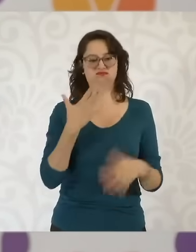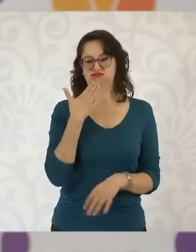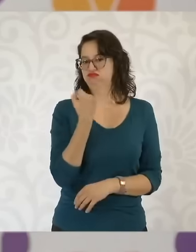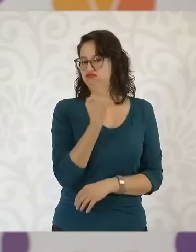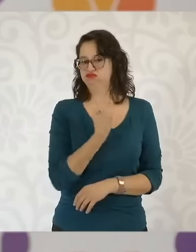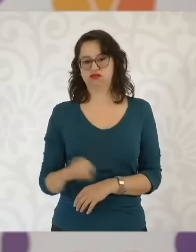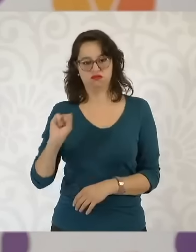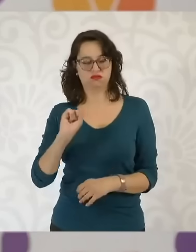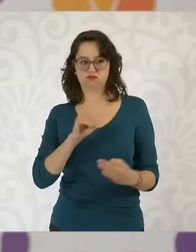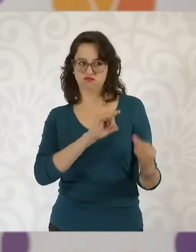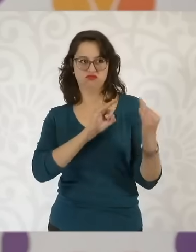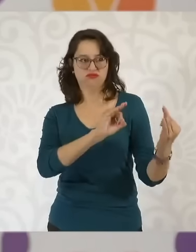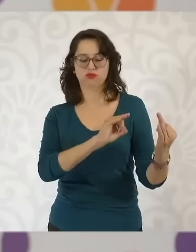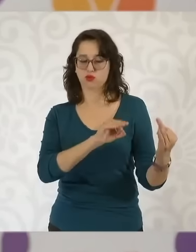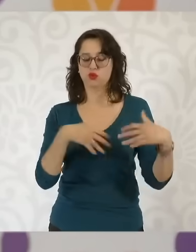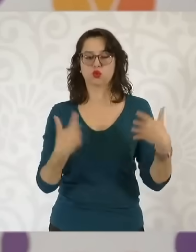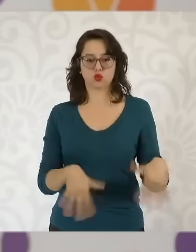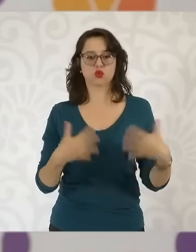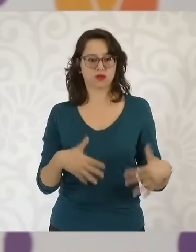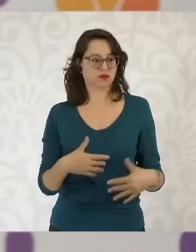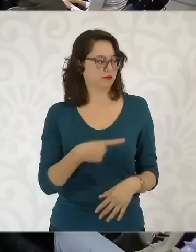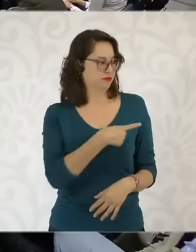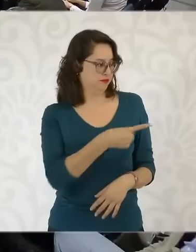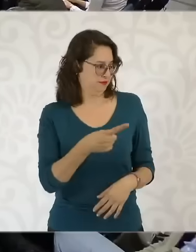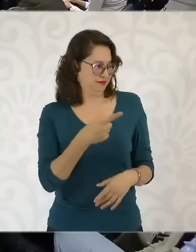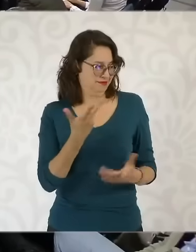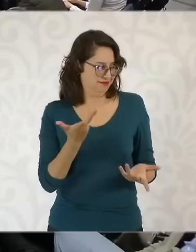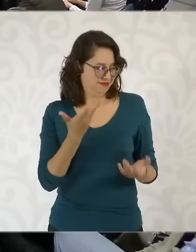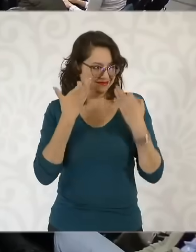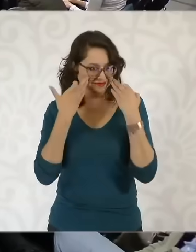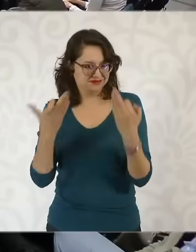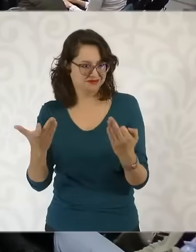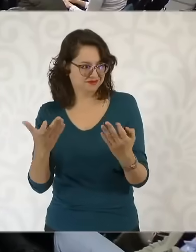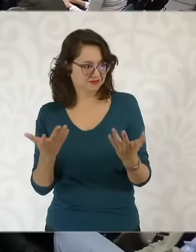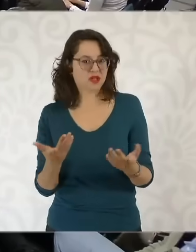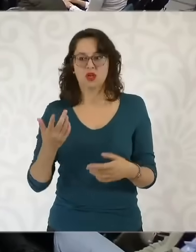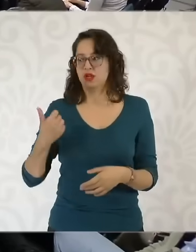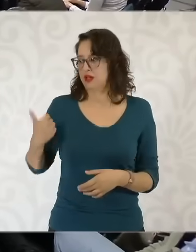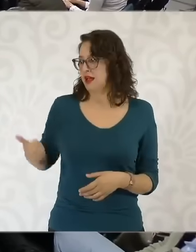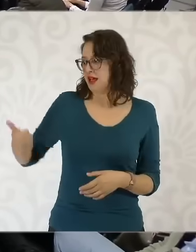que se debe a eso. Todos, digo, todos trabajamos para muchas cosas preliminares,